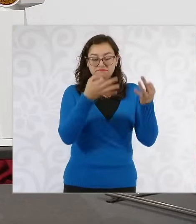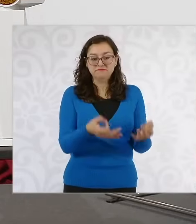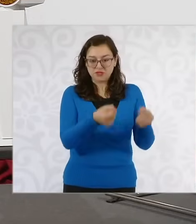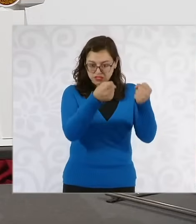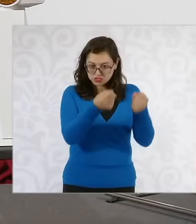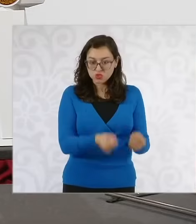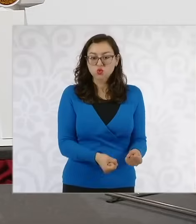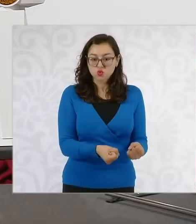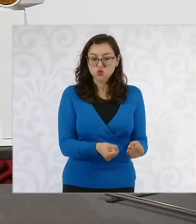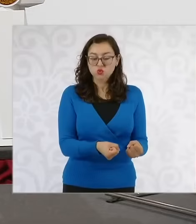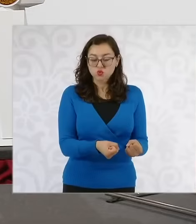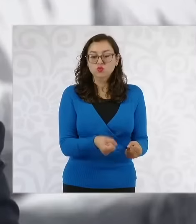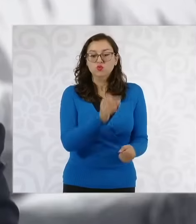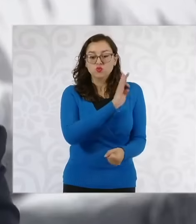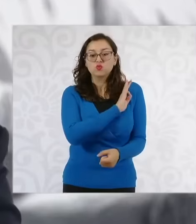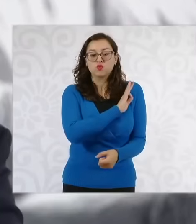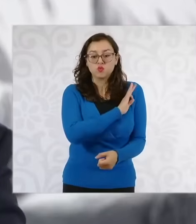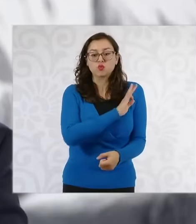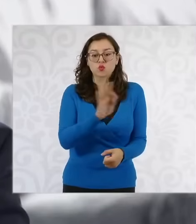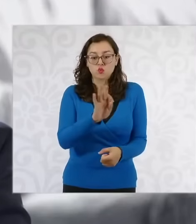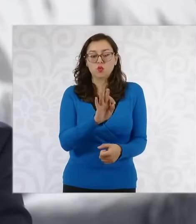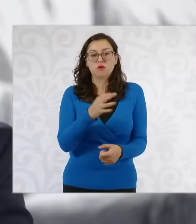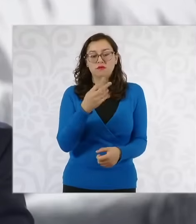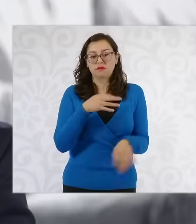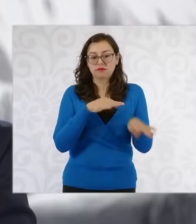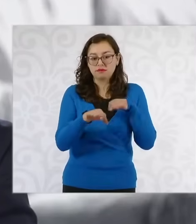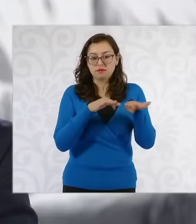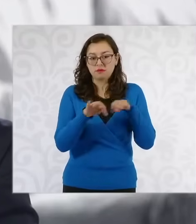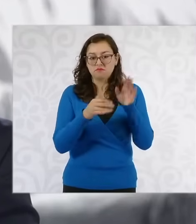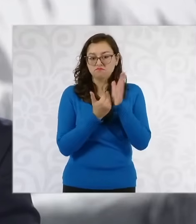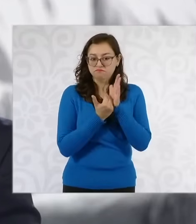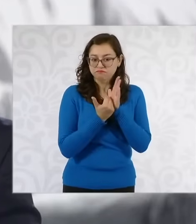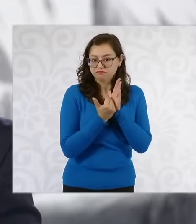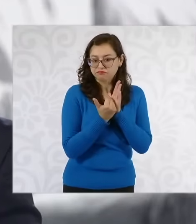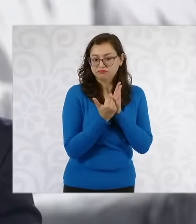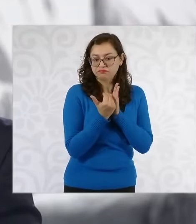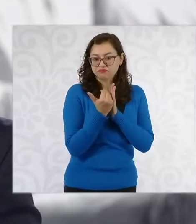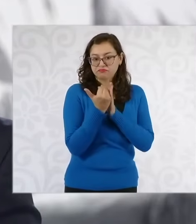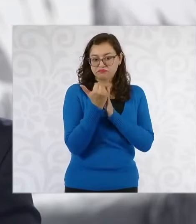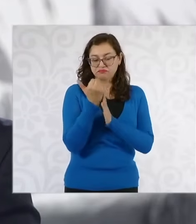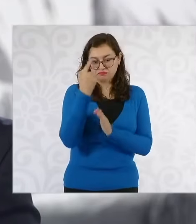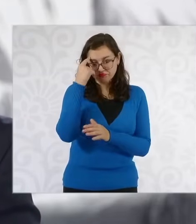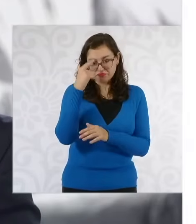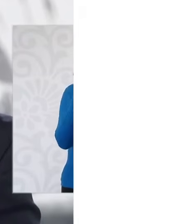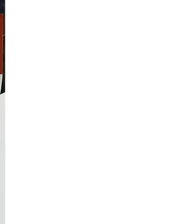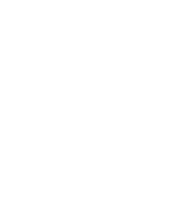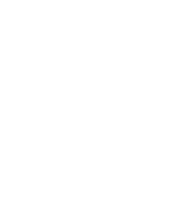que nos permitirán incrementar las capacidades operativas para la conectividad aérea como se